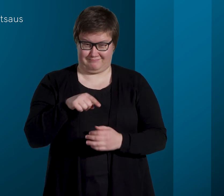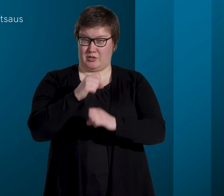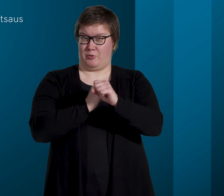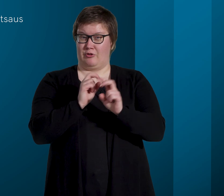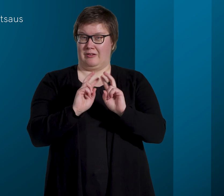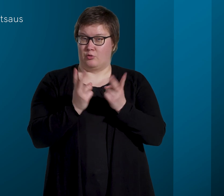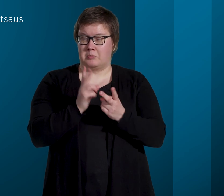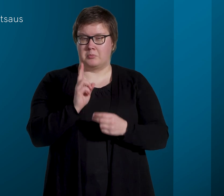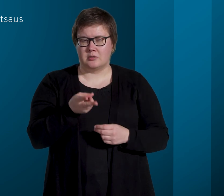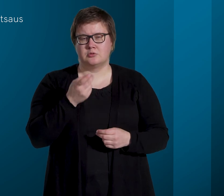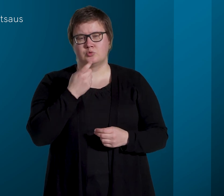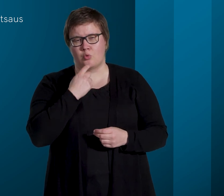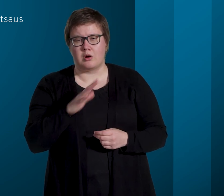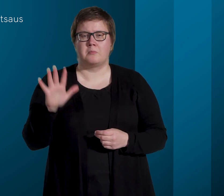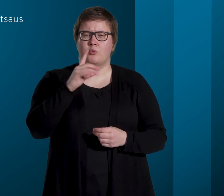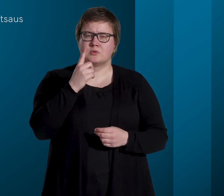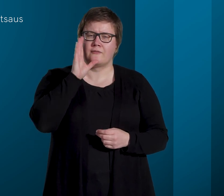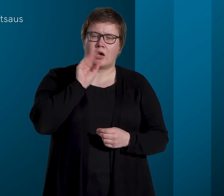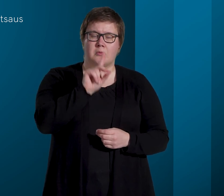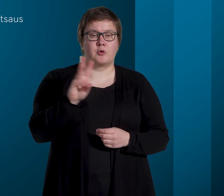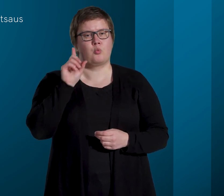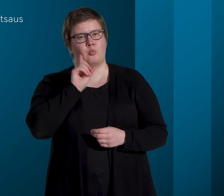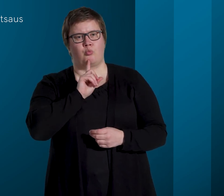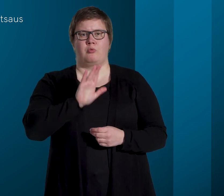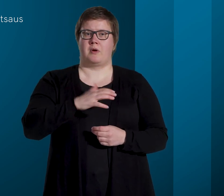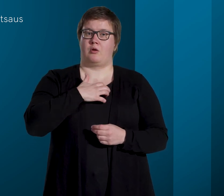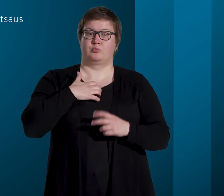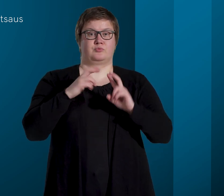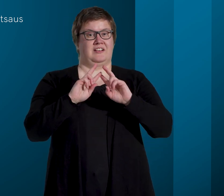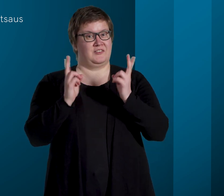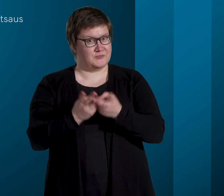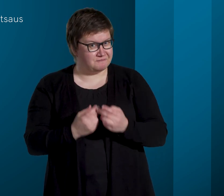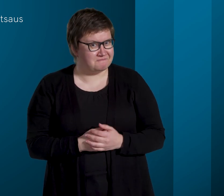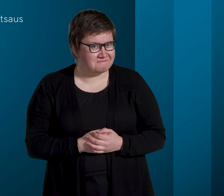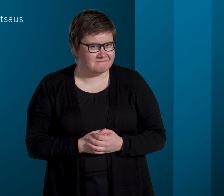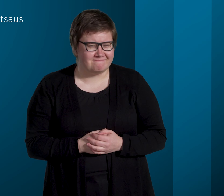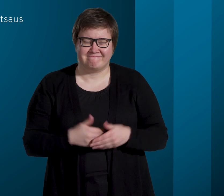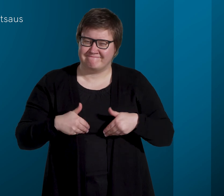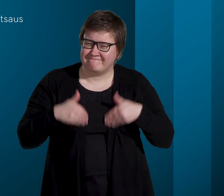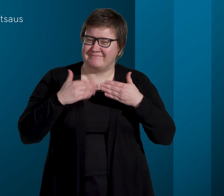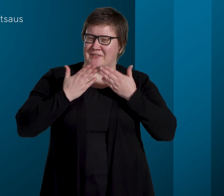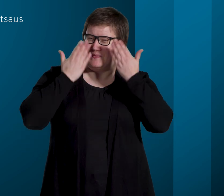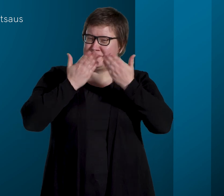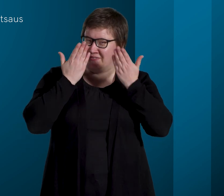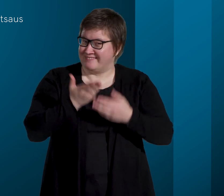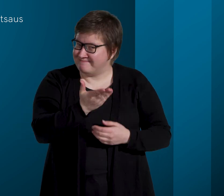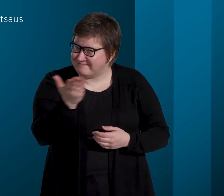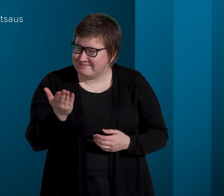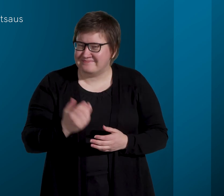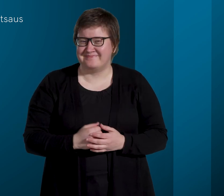joka on yksi vanhimmista kuurojen harrastuskerhoista Suomessa. Nautinnollisia lukuhetkiä!